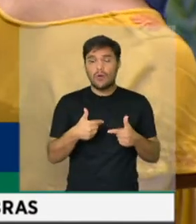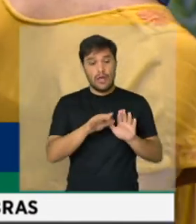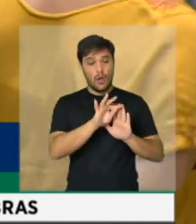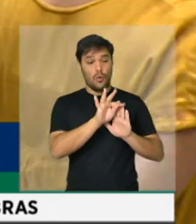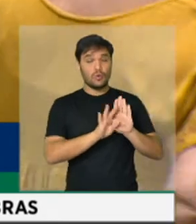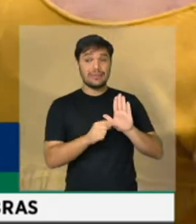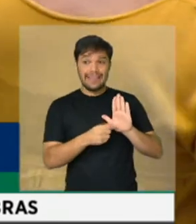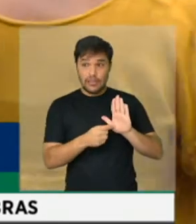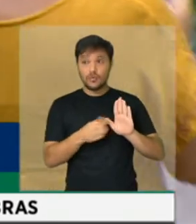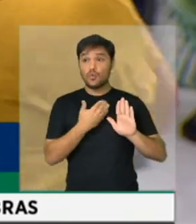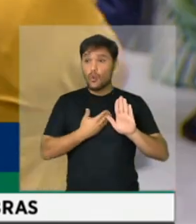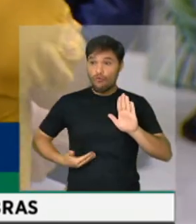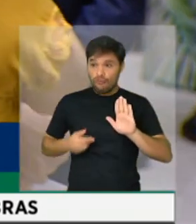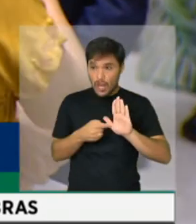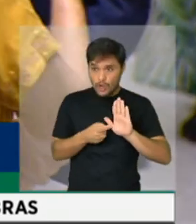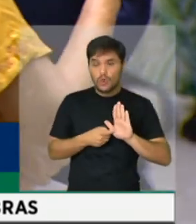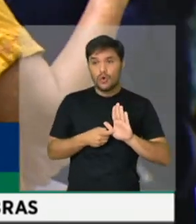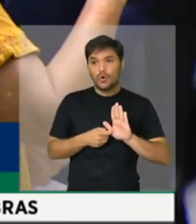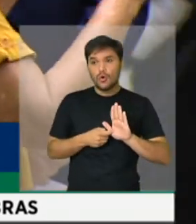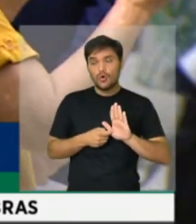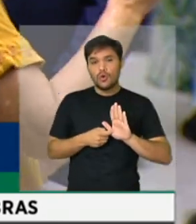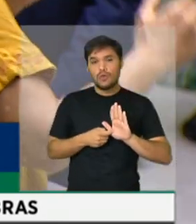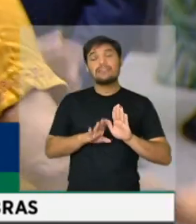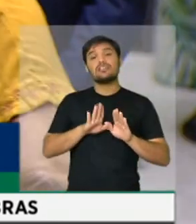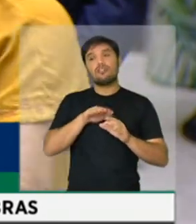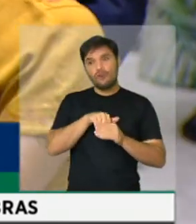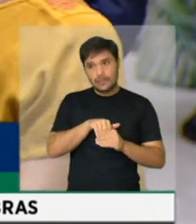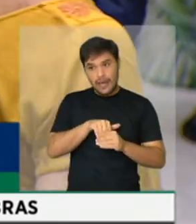VAMOS LUTAR PARA QUE O TEXTO ENCAMINHADO PELO GOVERNO SEJA APRECIADO NO REQUERIMENTO DE